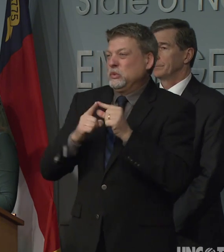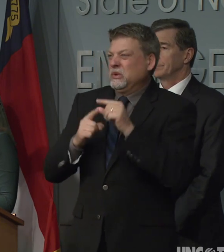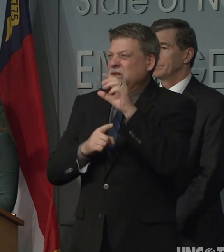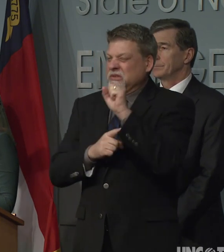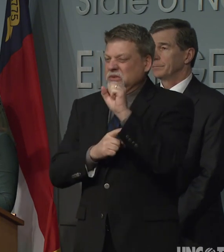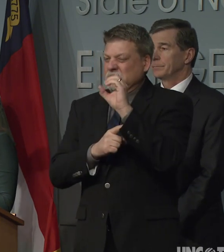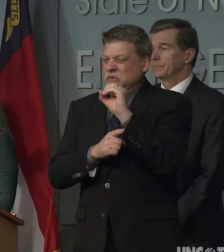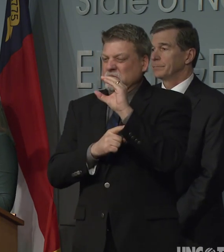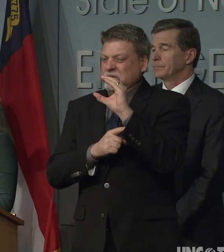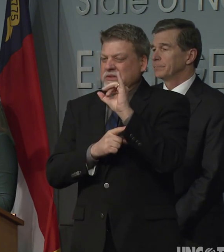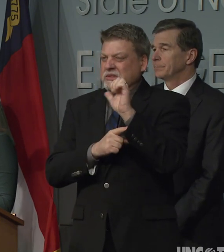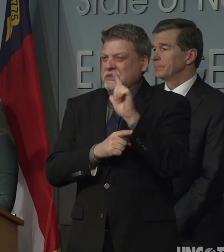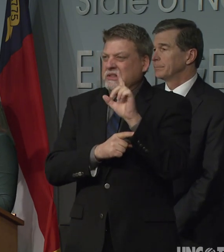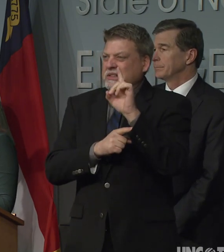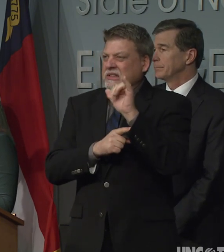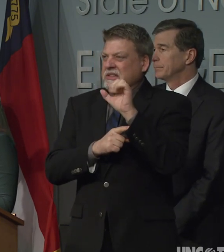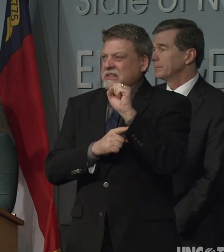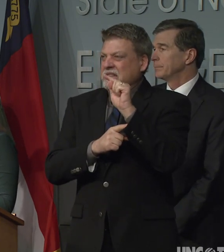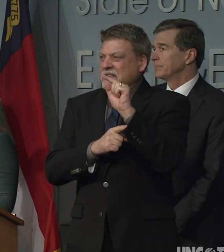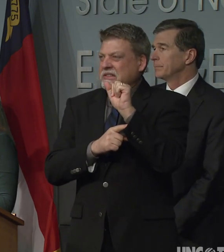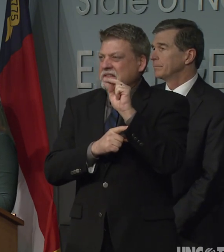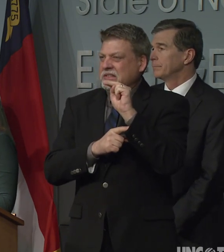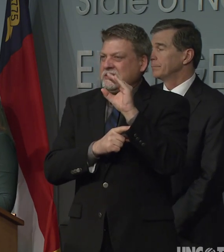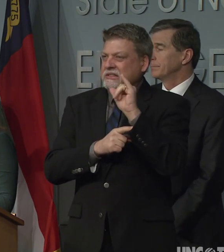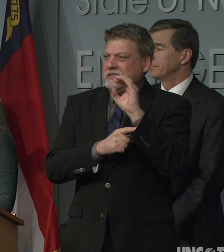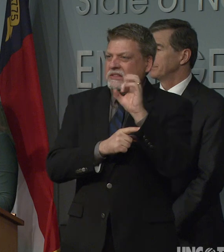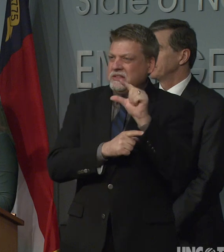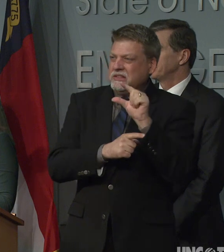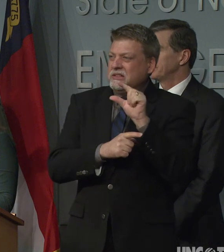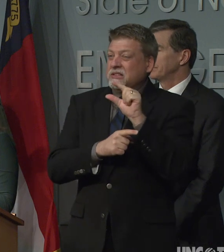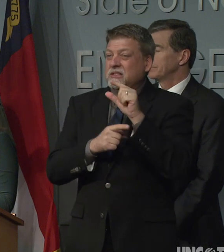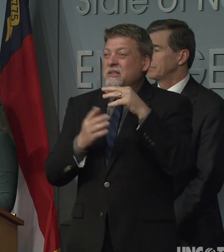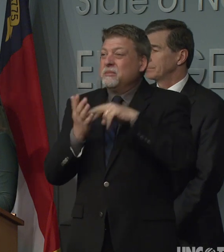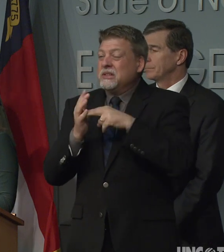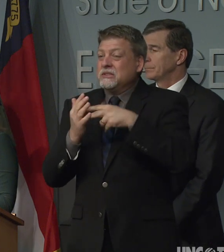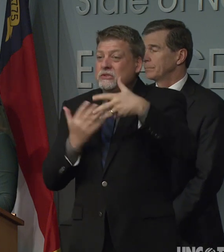es por eso que estamos prohibiendo las reuniones de más de cien personas.